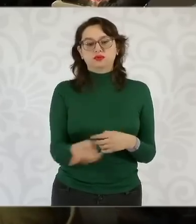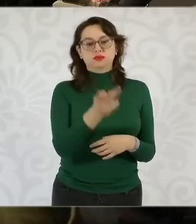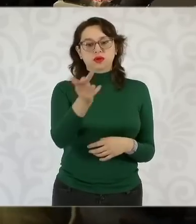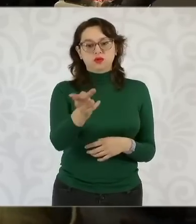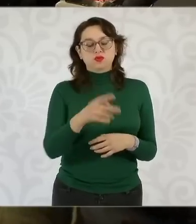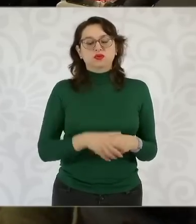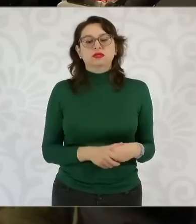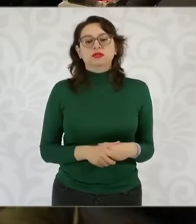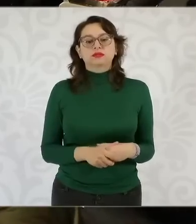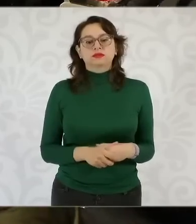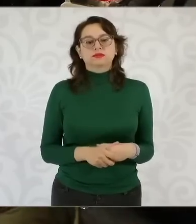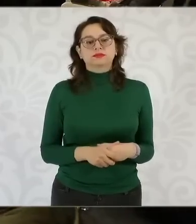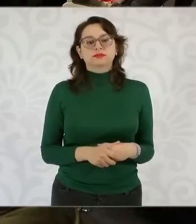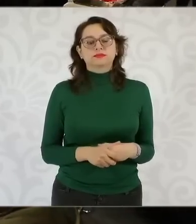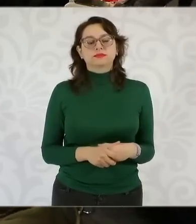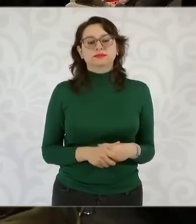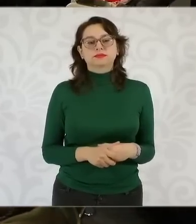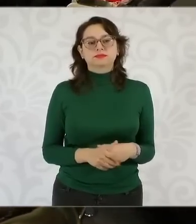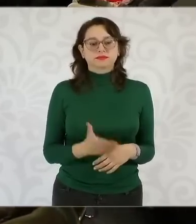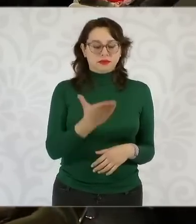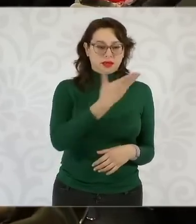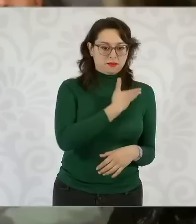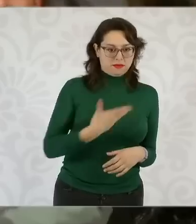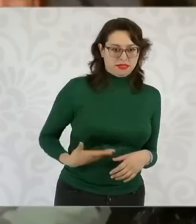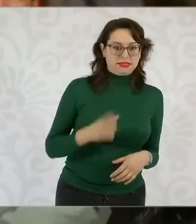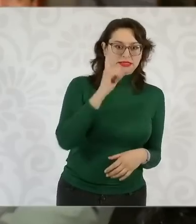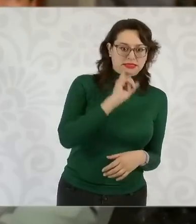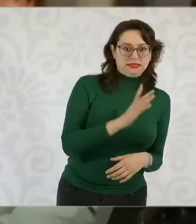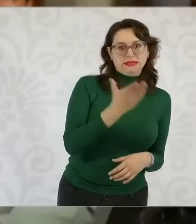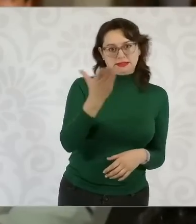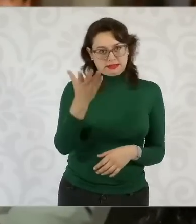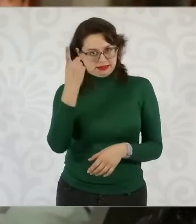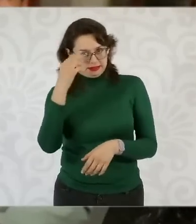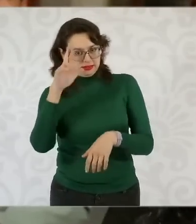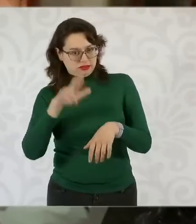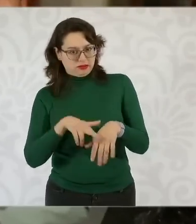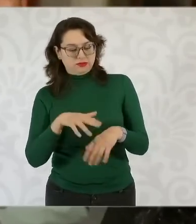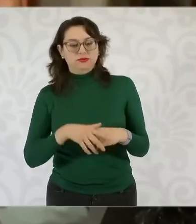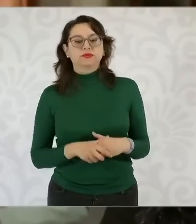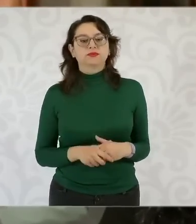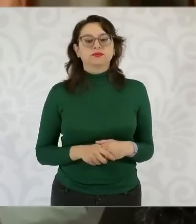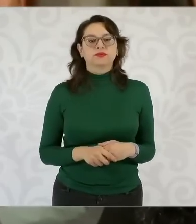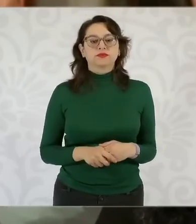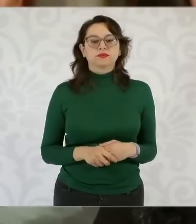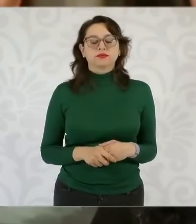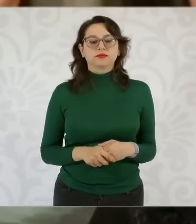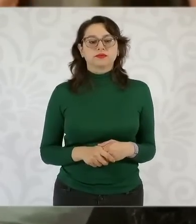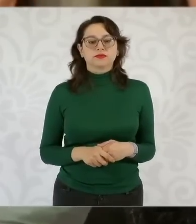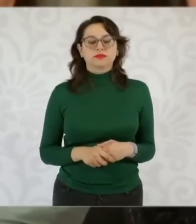y el otro para este el director President si podría compartirnos Cómo se llevan a cabo estas